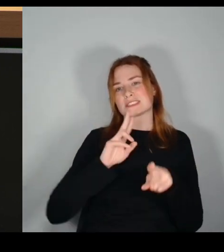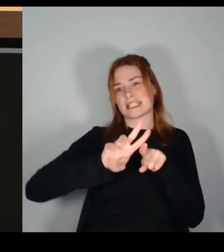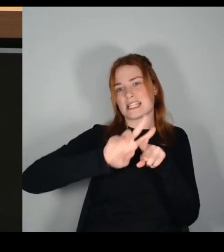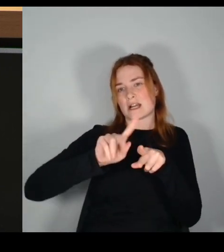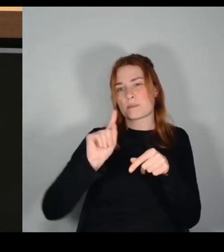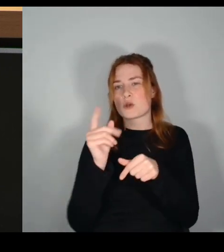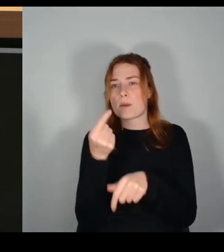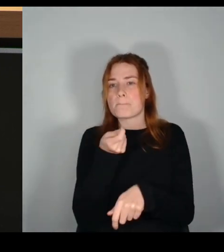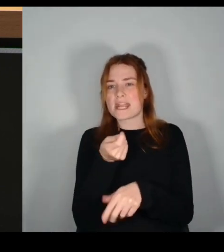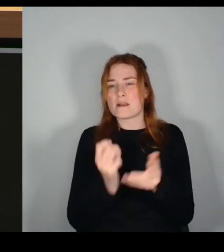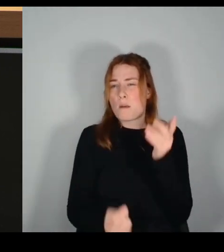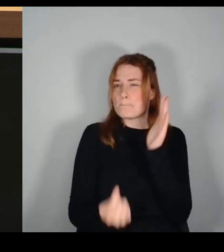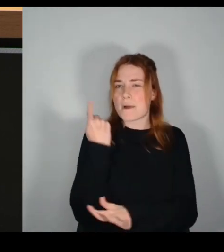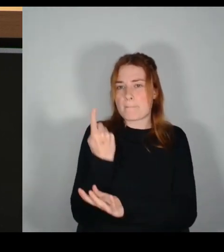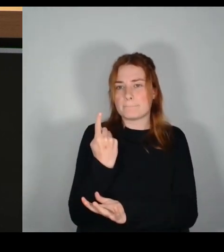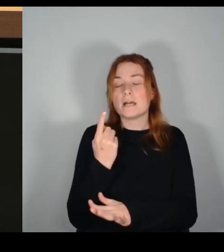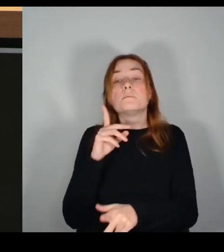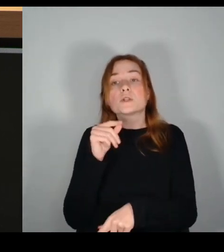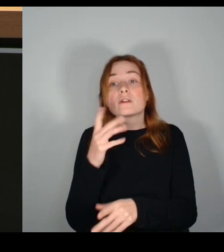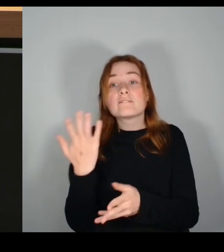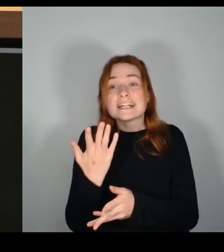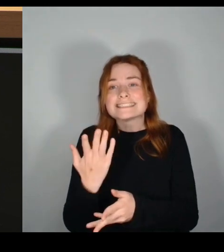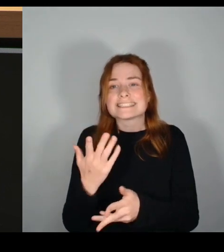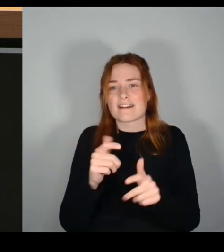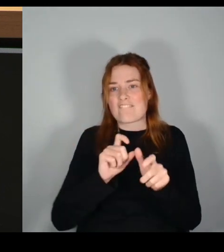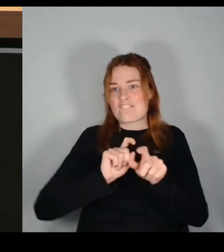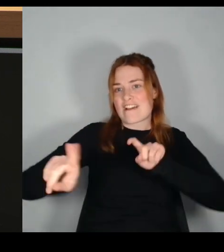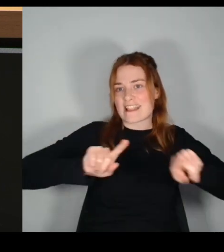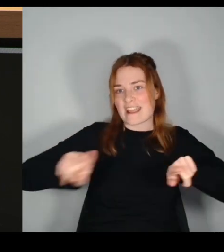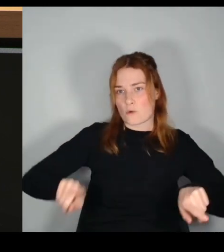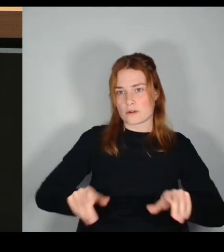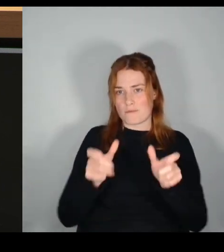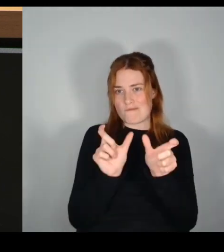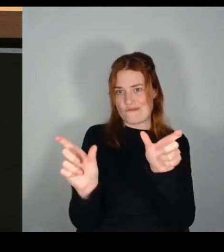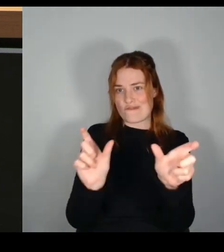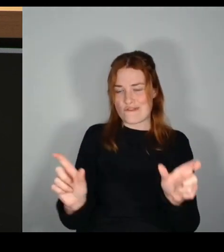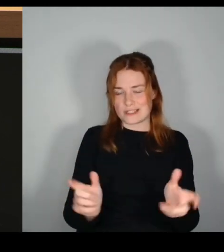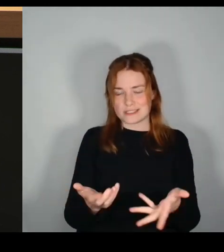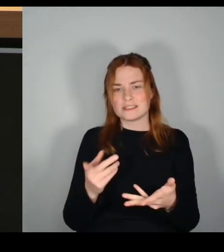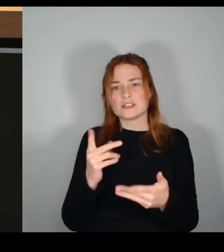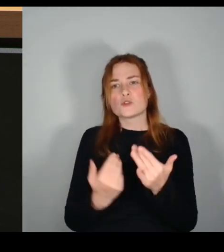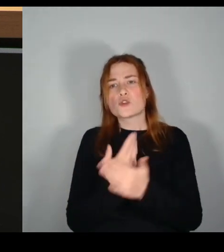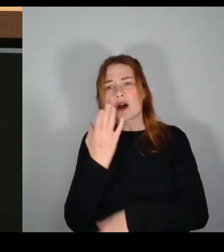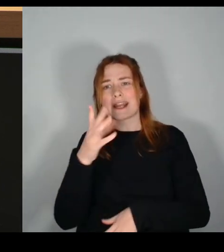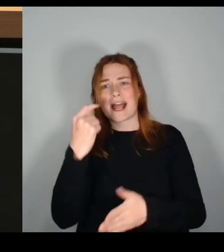Man könnte hoffen, dass der neue Eigentümer die Abfindungsvereinbarung unterschreibt und damit sich zum Erhalt des Tuntenhaus bekennt.